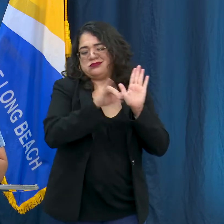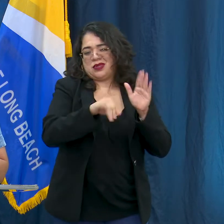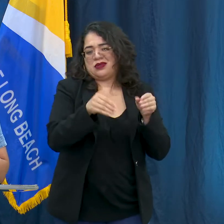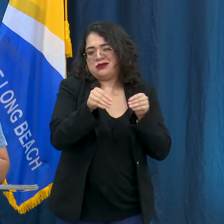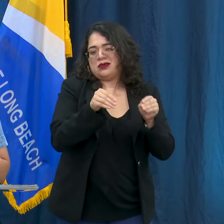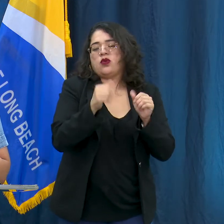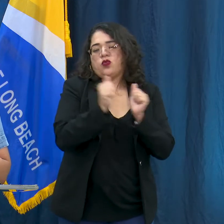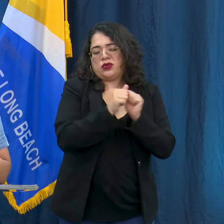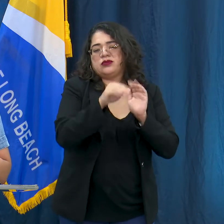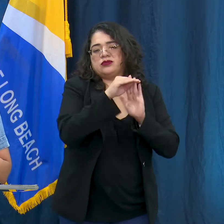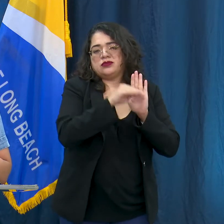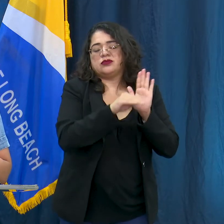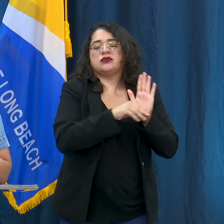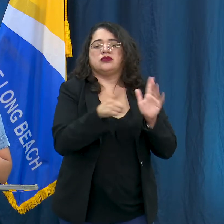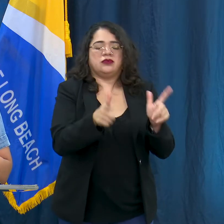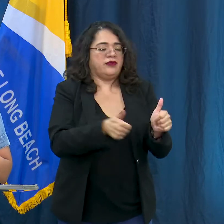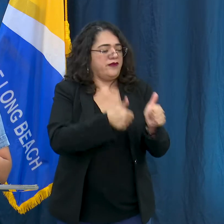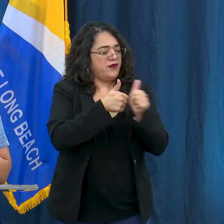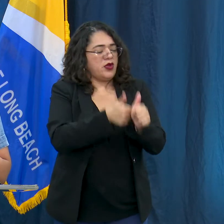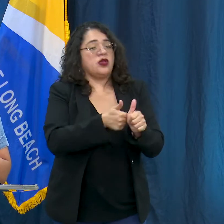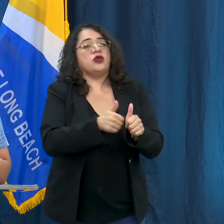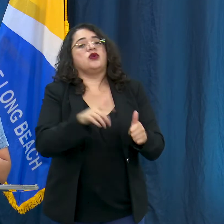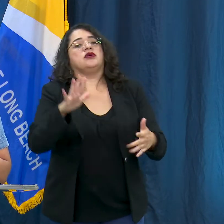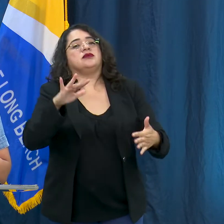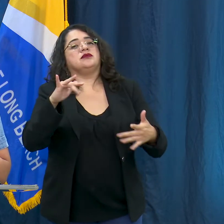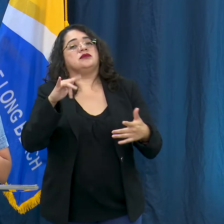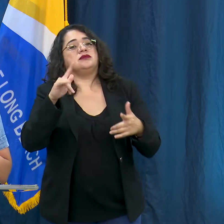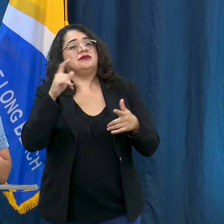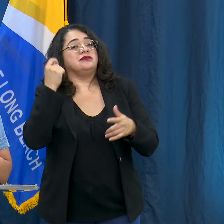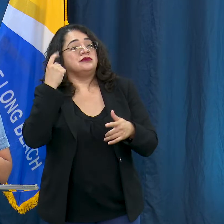Mo's consider and o las tendentious de datos locales regionales